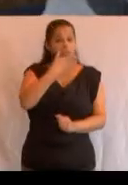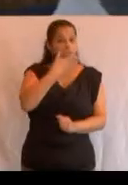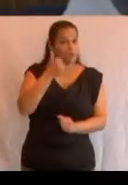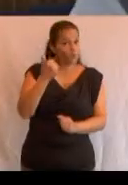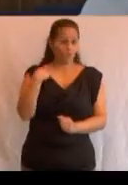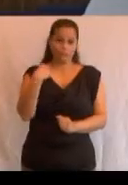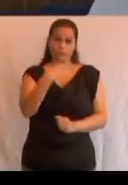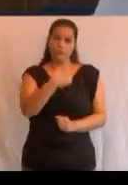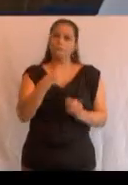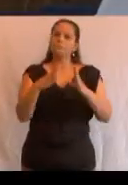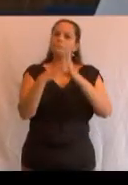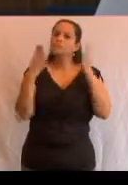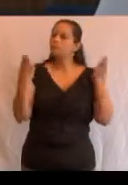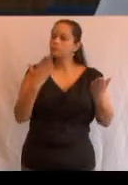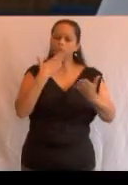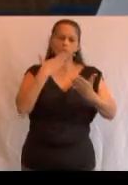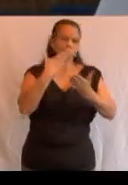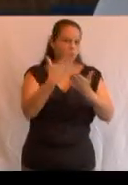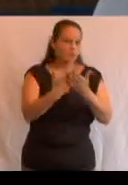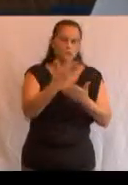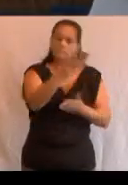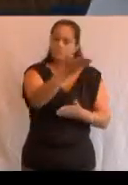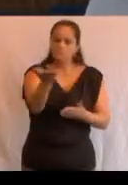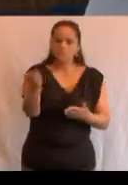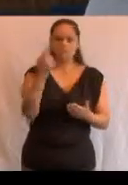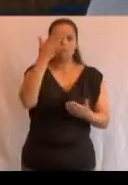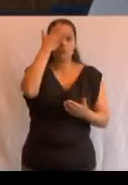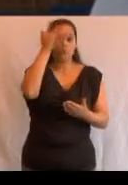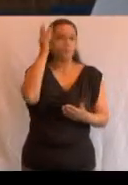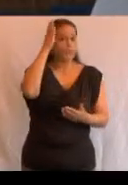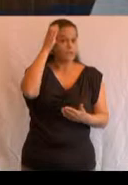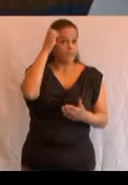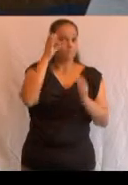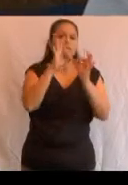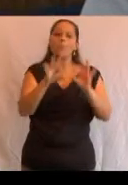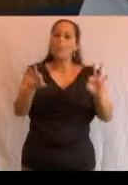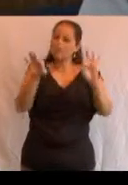Nosotros agradecerles porque creemos importante que ustedes deben ser